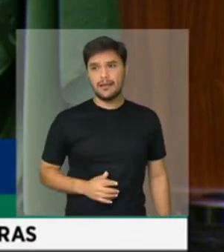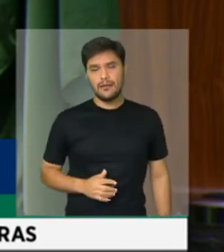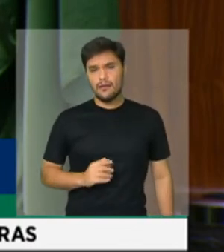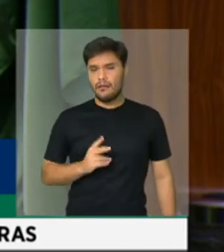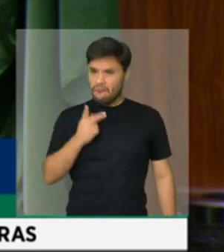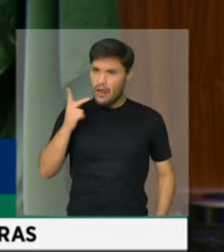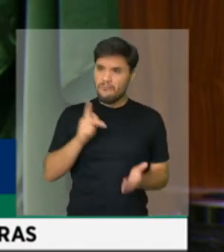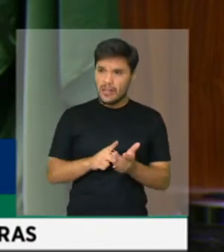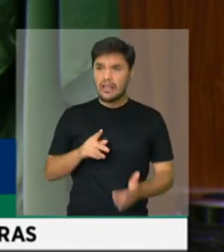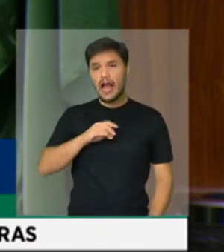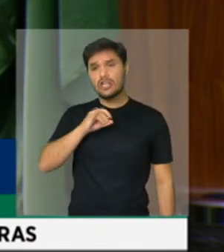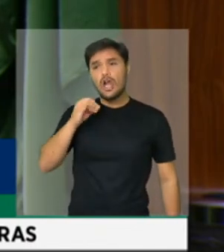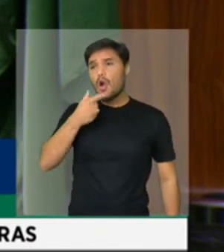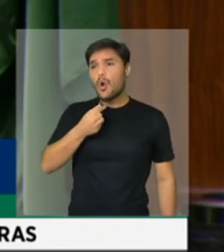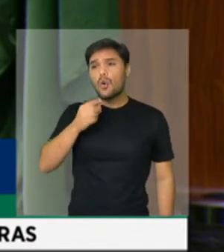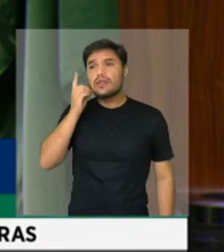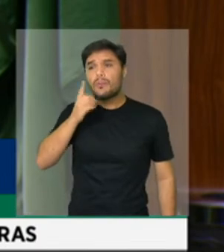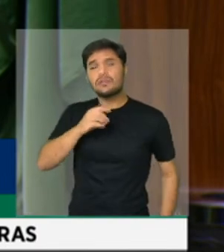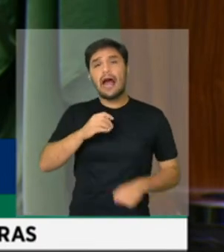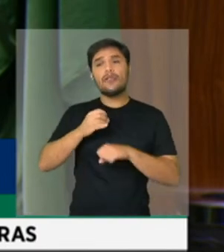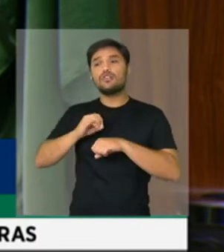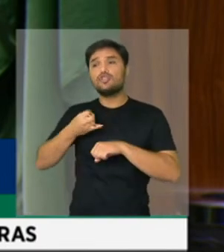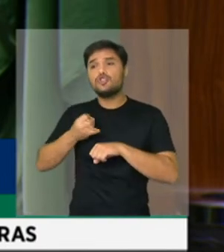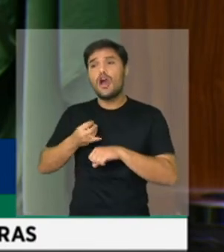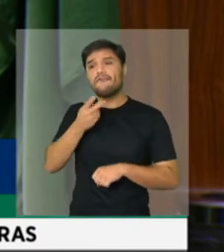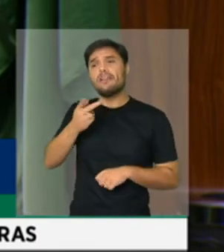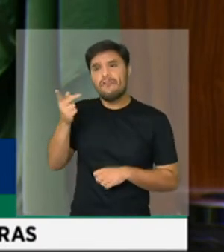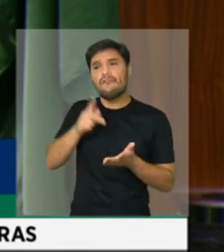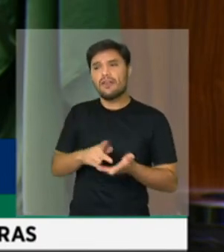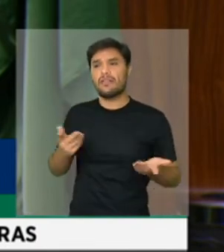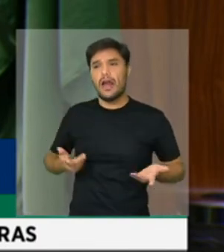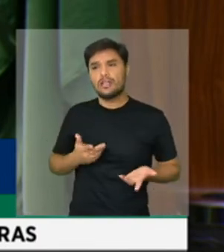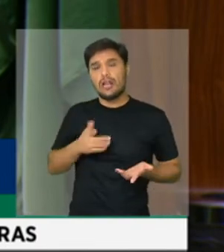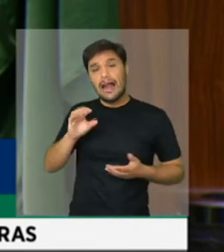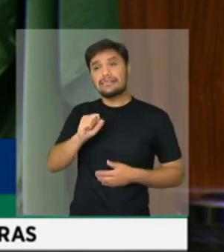SEJAM HONESTOS, É DEFENDER A ELITE FINANCEIRA, O CAPITAL PRIVADO. NÃO MINTAM, QUE VÃO DEFENDER O POVO BRASILEIRO,